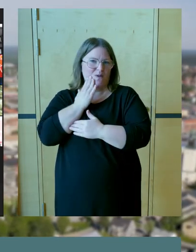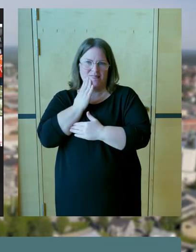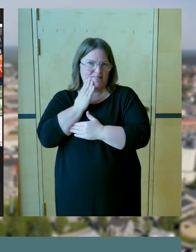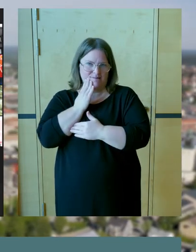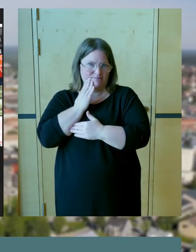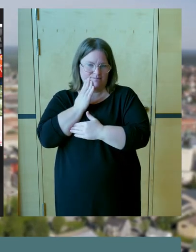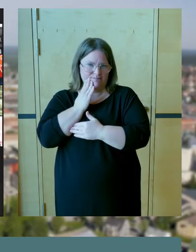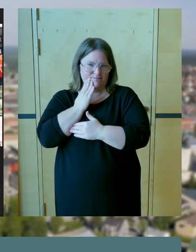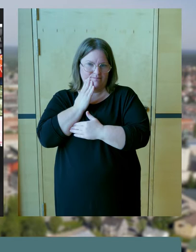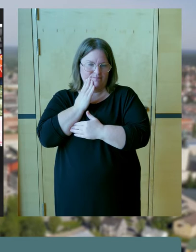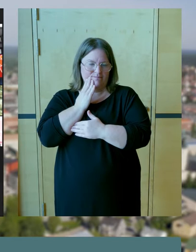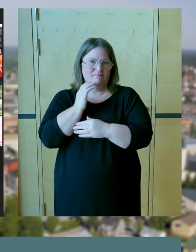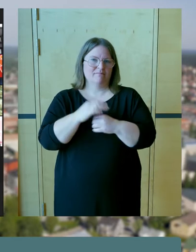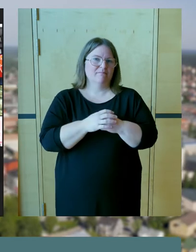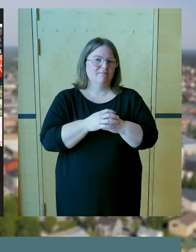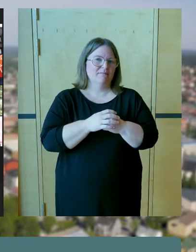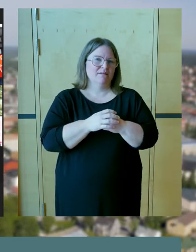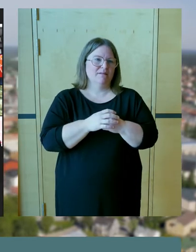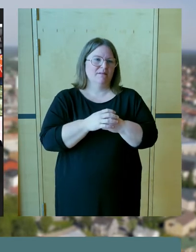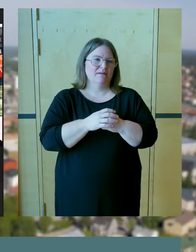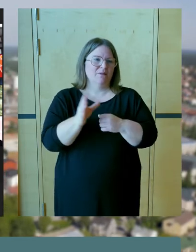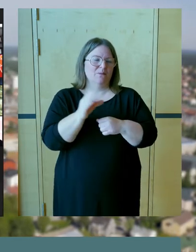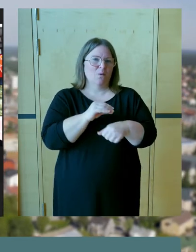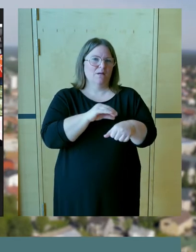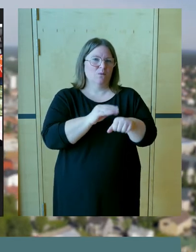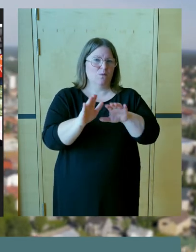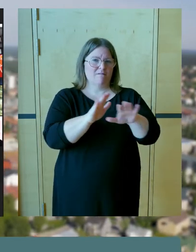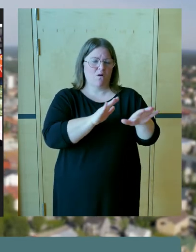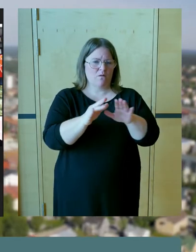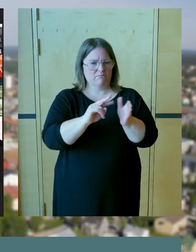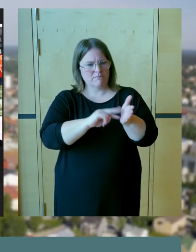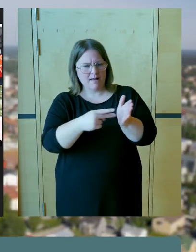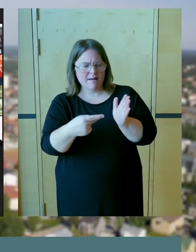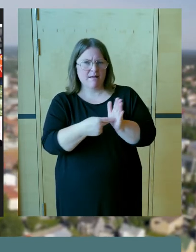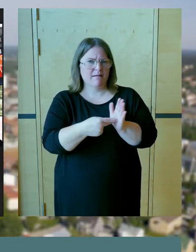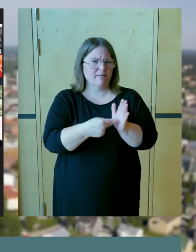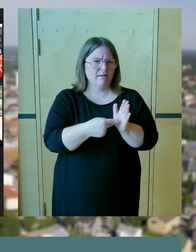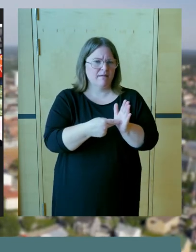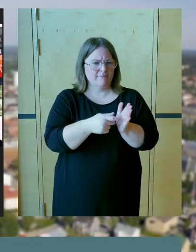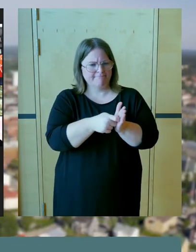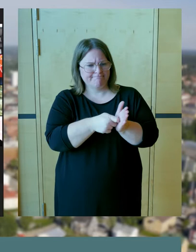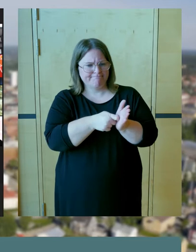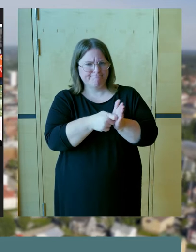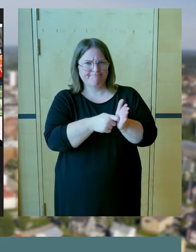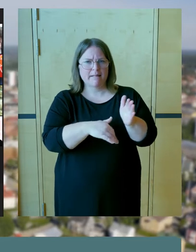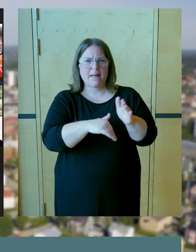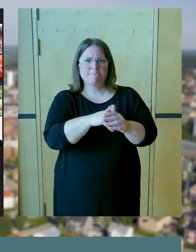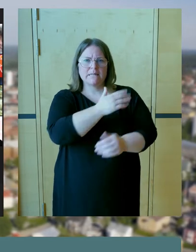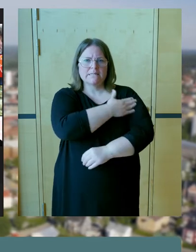Sjukvården Och kommer fram till att hemtjänst inte tillräcklig Alltså vad hemskt